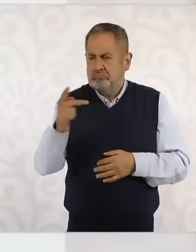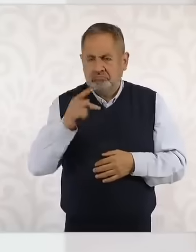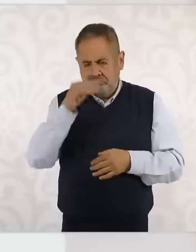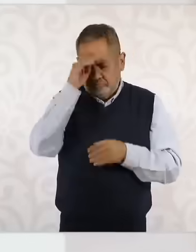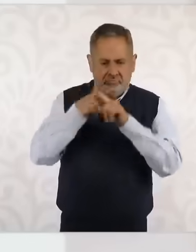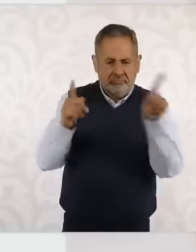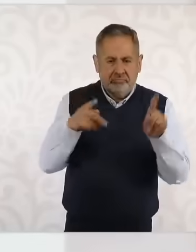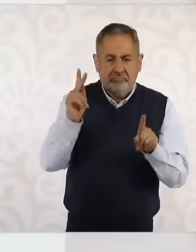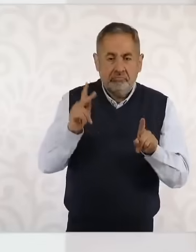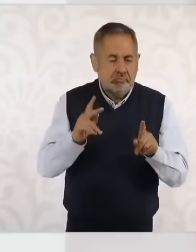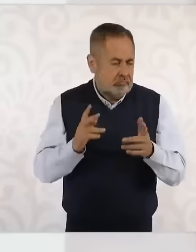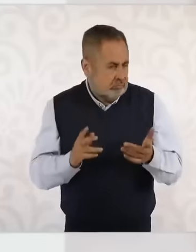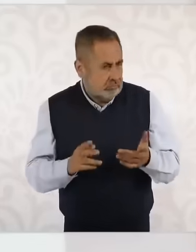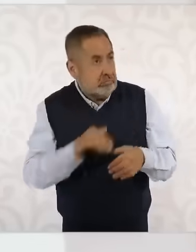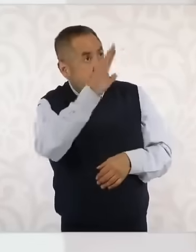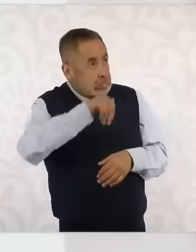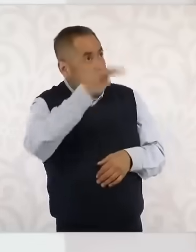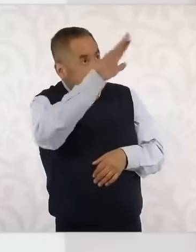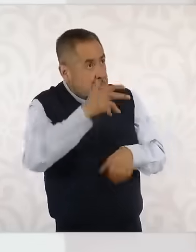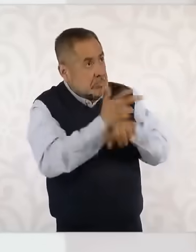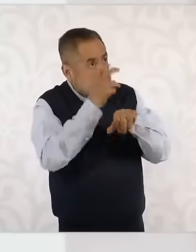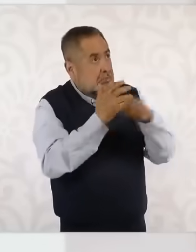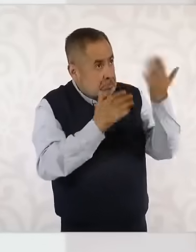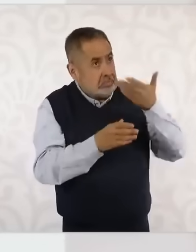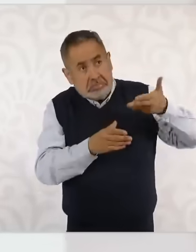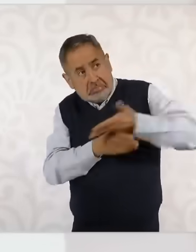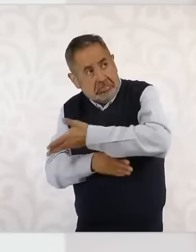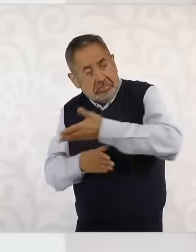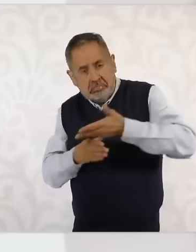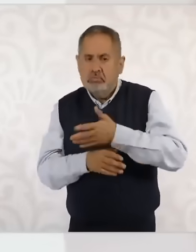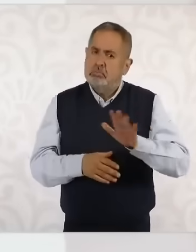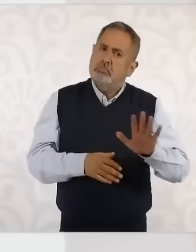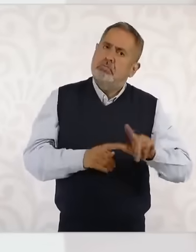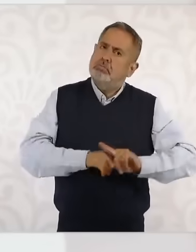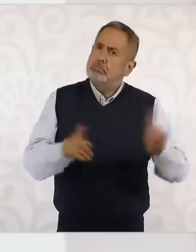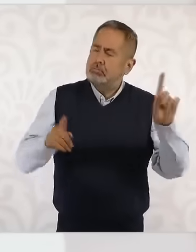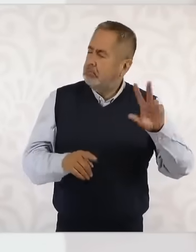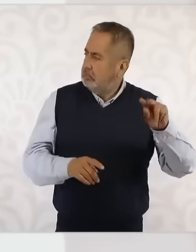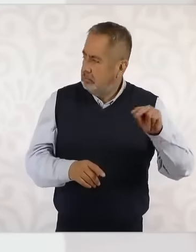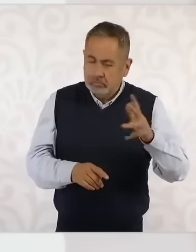pero es muy distinto eso a estar llamando a la intervención extranjera.